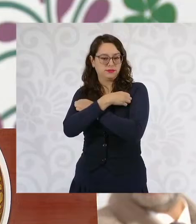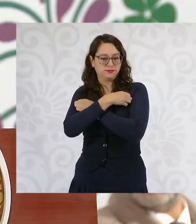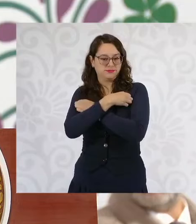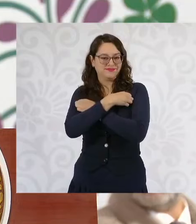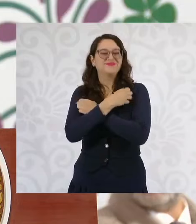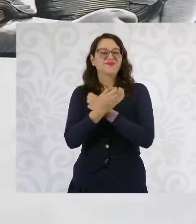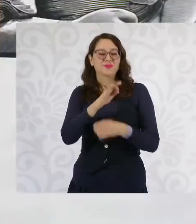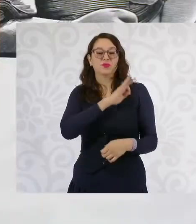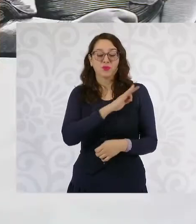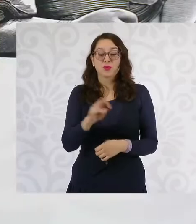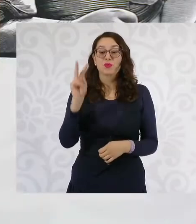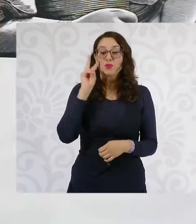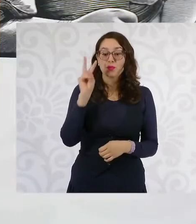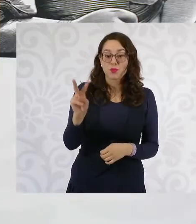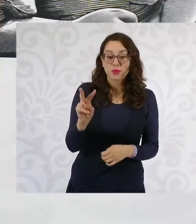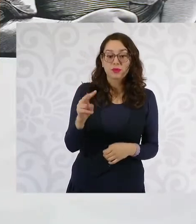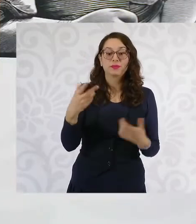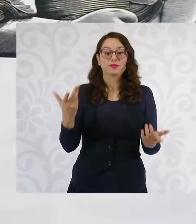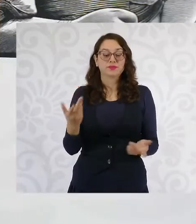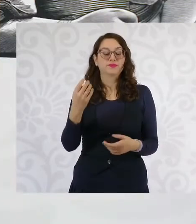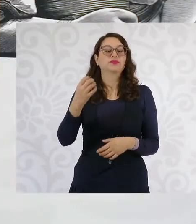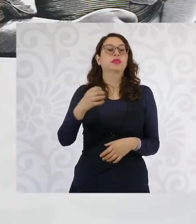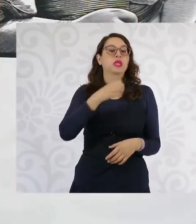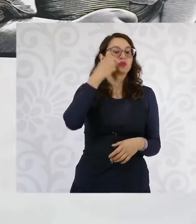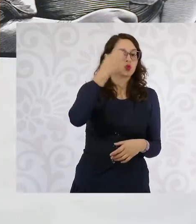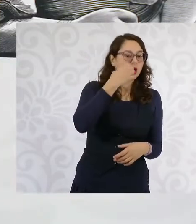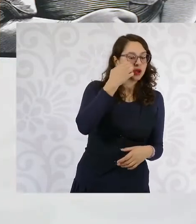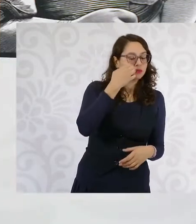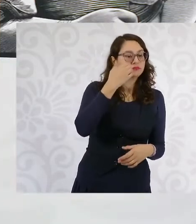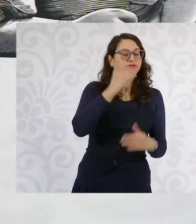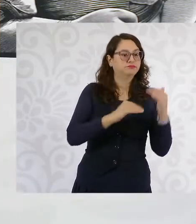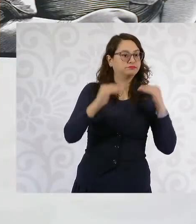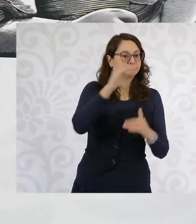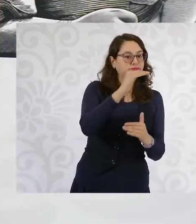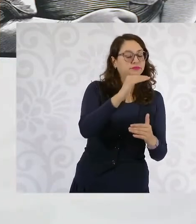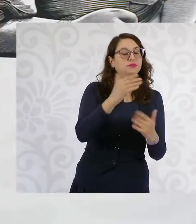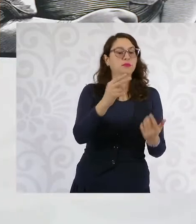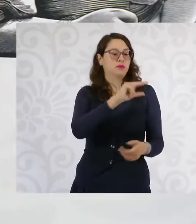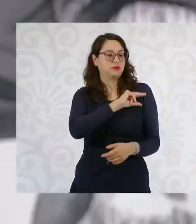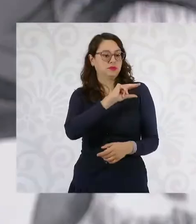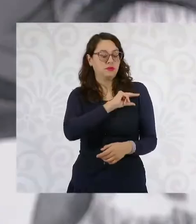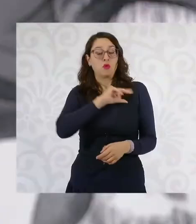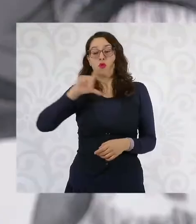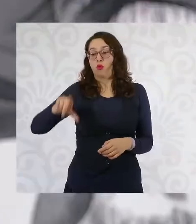entre academia gobierno y sector productivo favorece el camino para la soberanía tecnológica